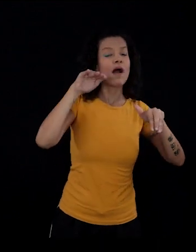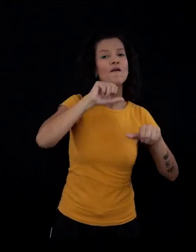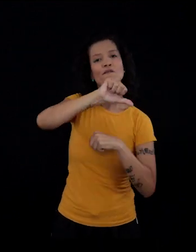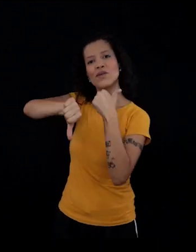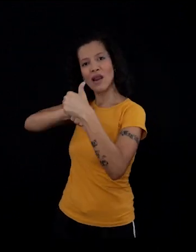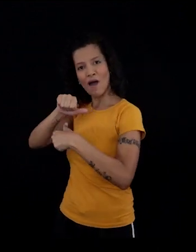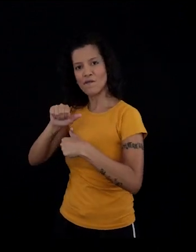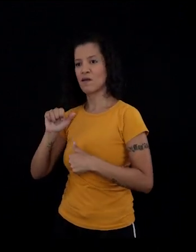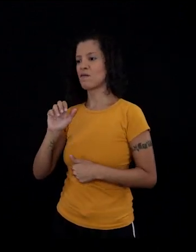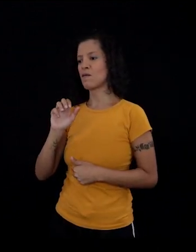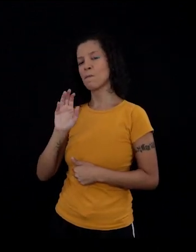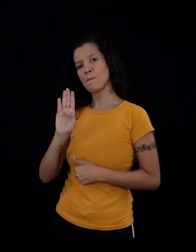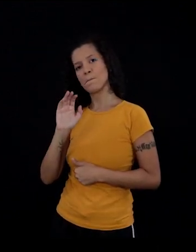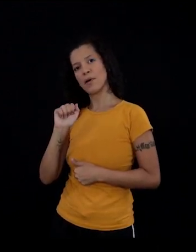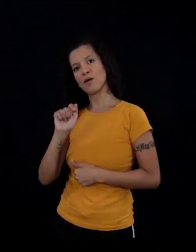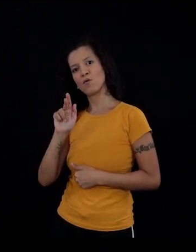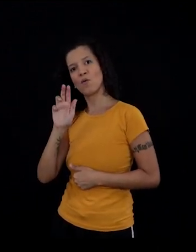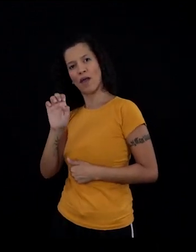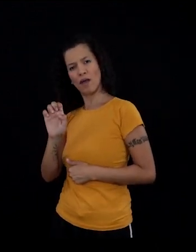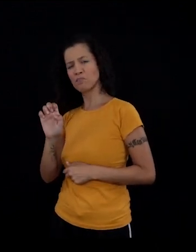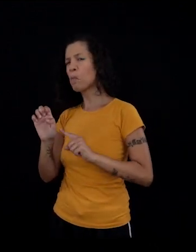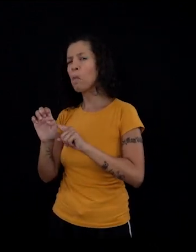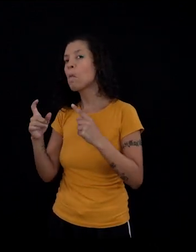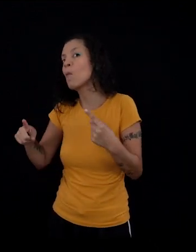cantando um estilo mais animado,